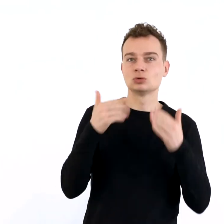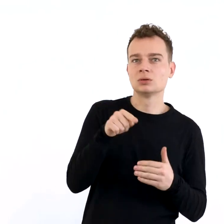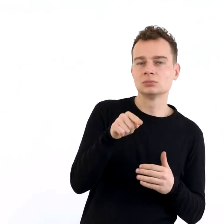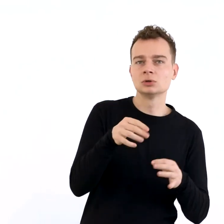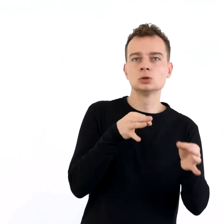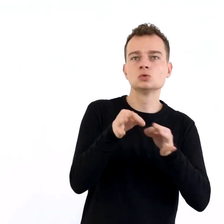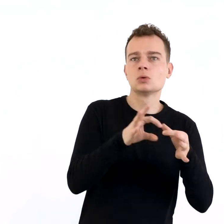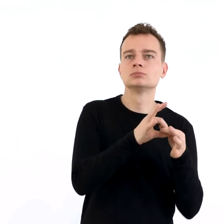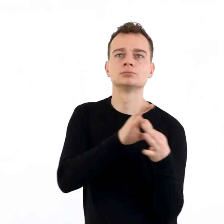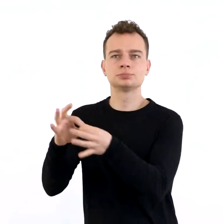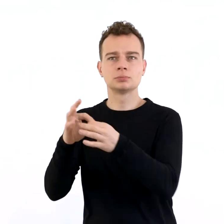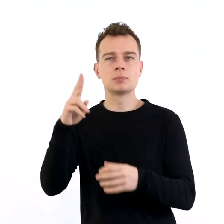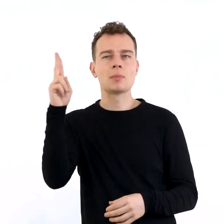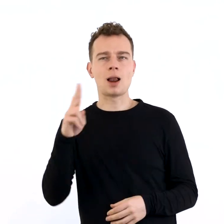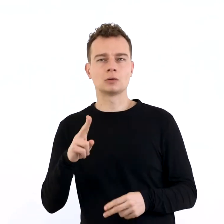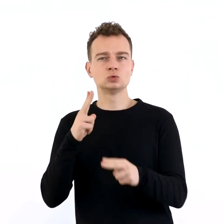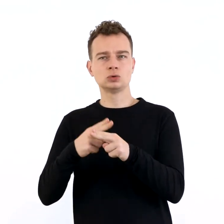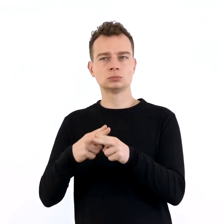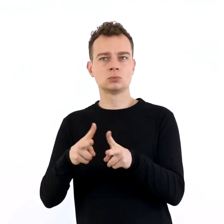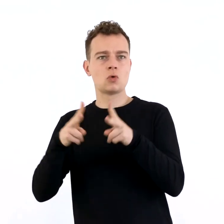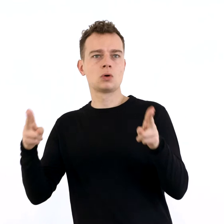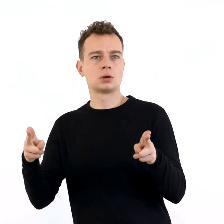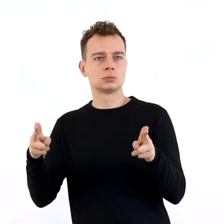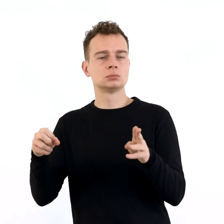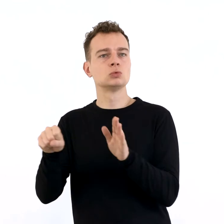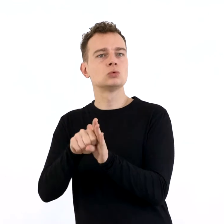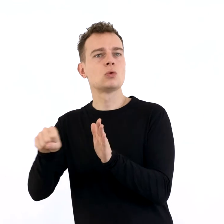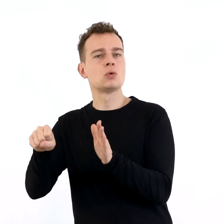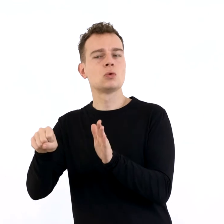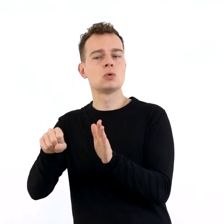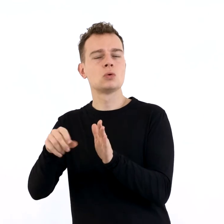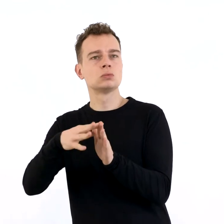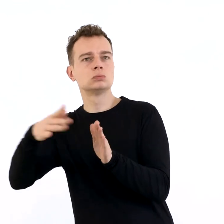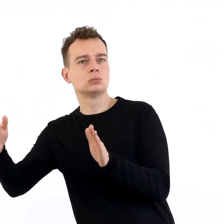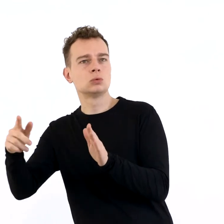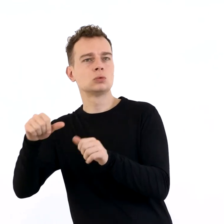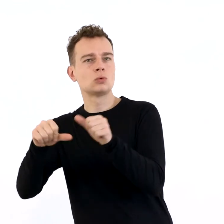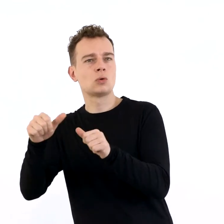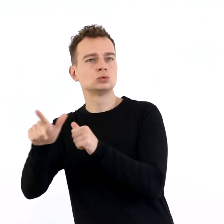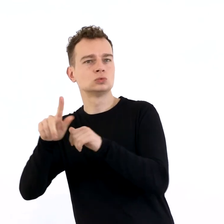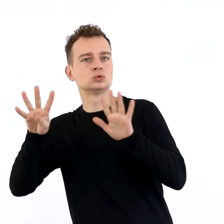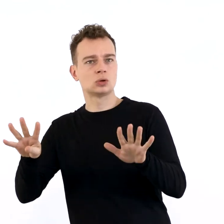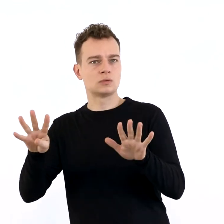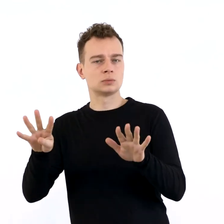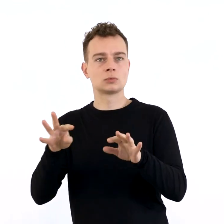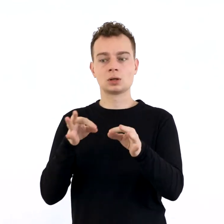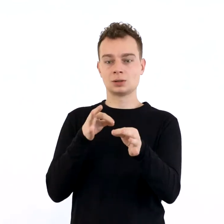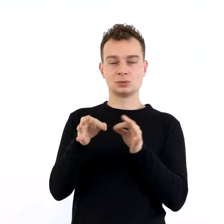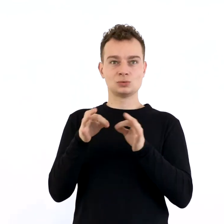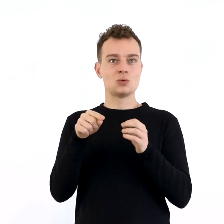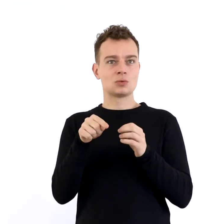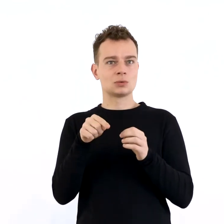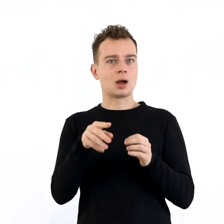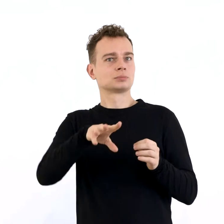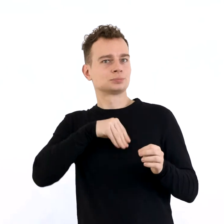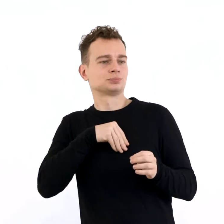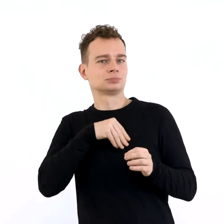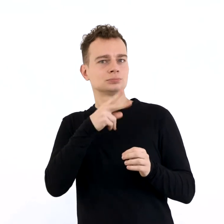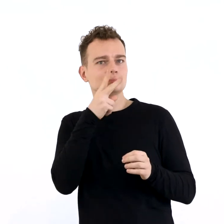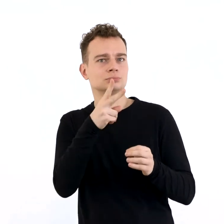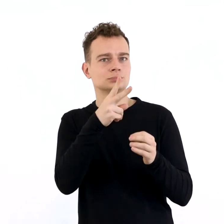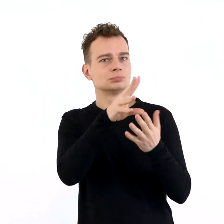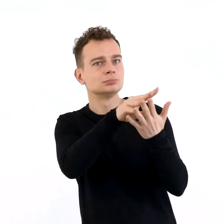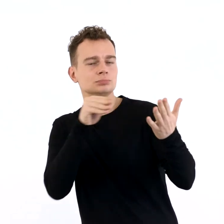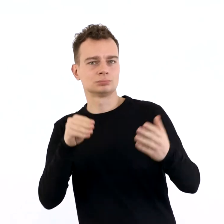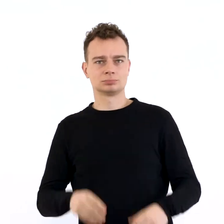Pozwoliło to na odtworzenie historii malarstwa rzymskiego do 79 roku n.e.